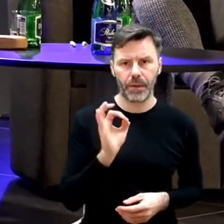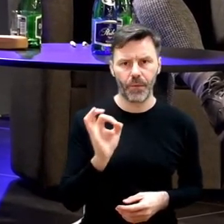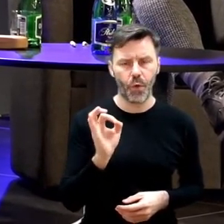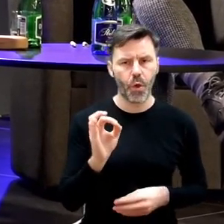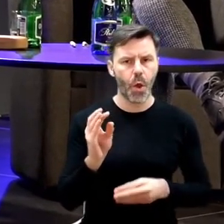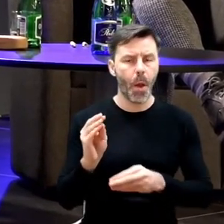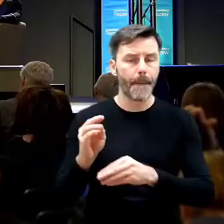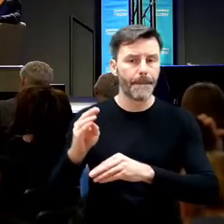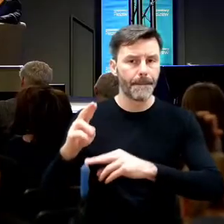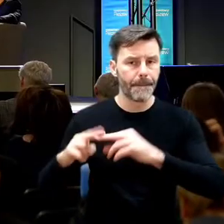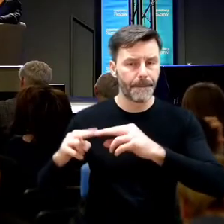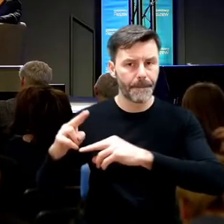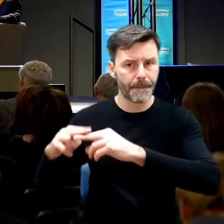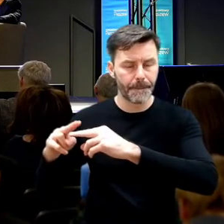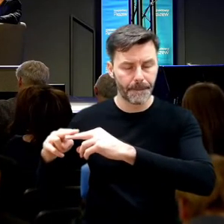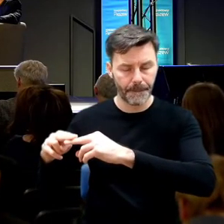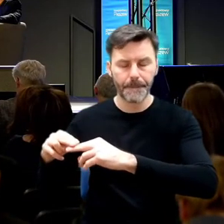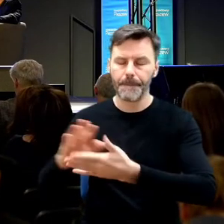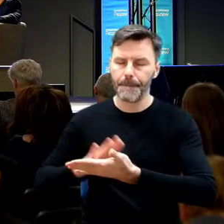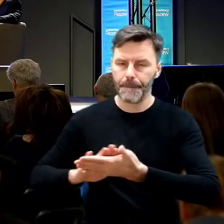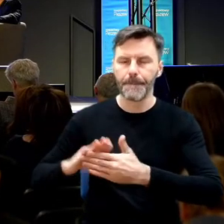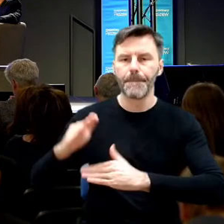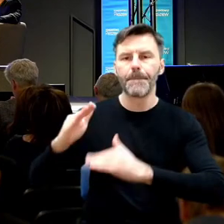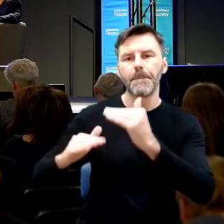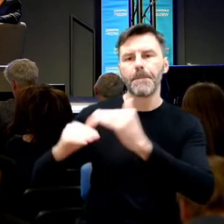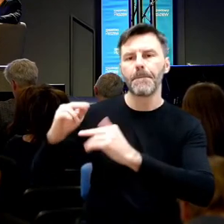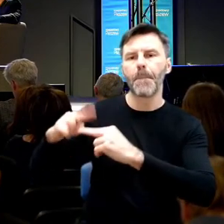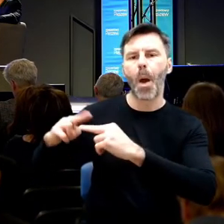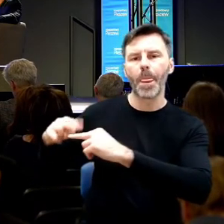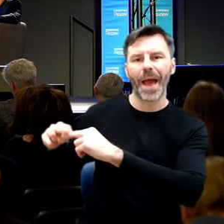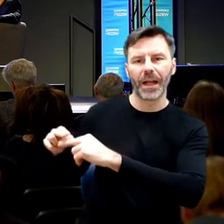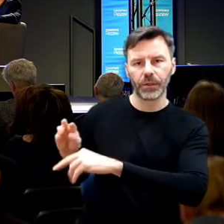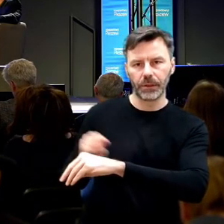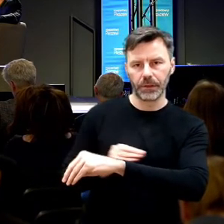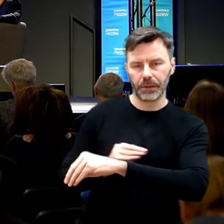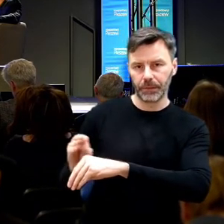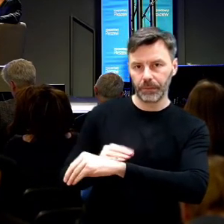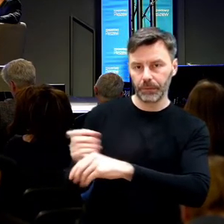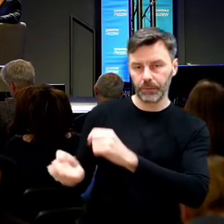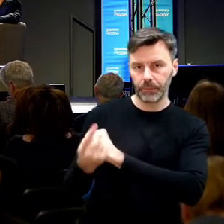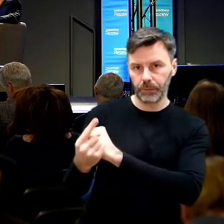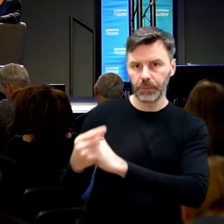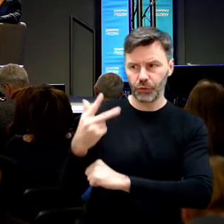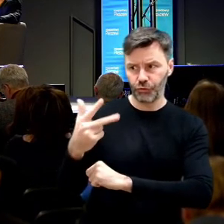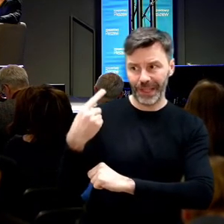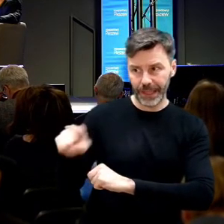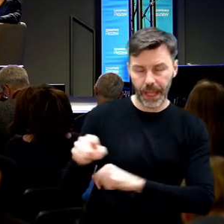od prefabrykacji tradycyjnej, czyli tej dwuwymiarowej czy drobnowymiarowej?